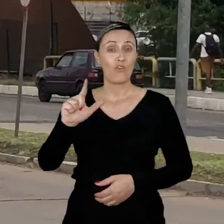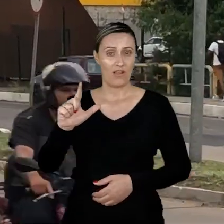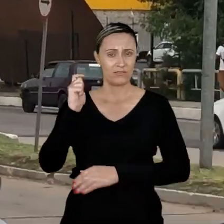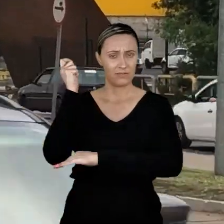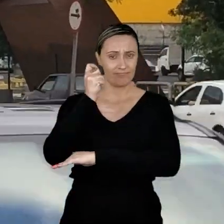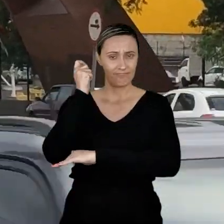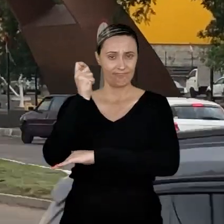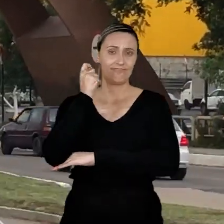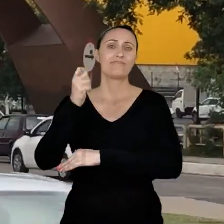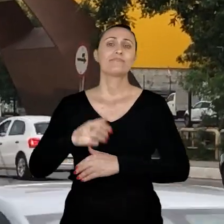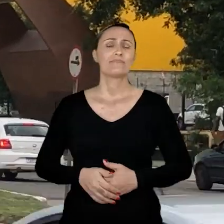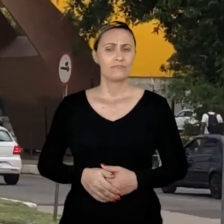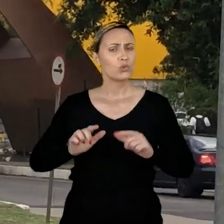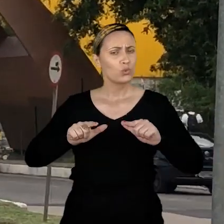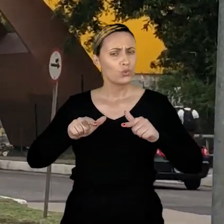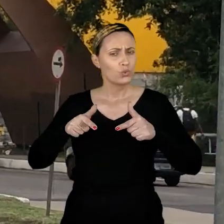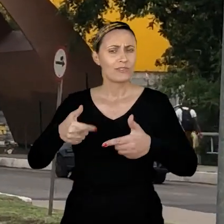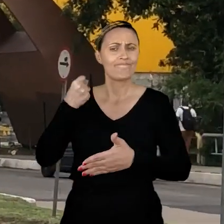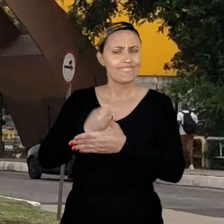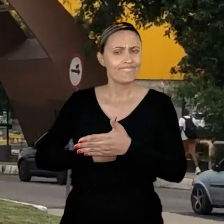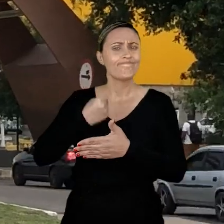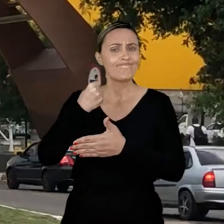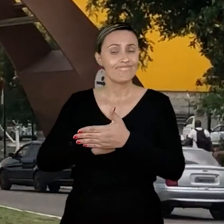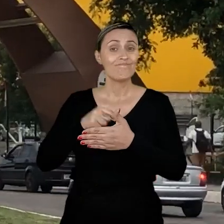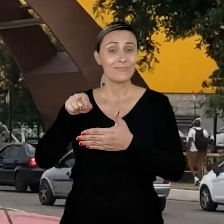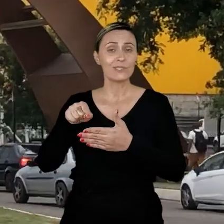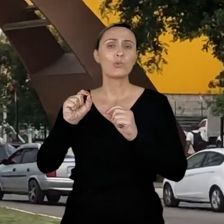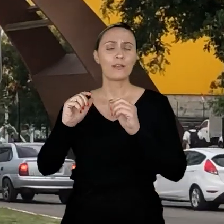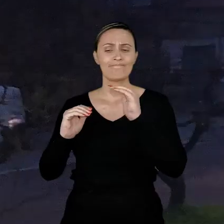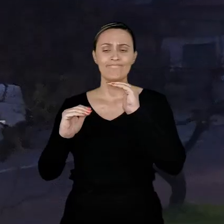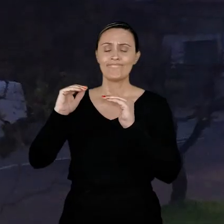A luta contra o HIV e AIDS é um delicado equilíbrio entre esperança e desafio.